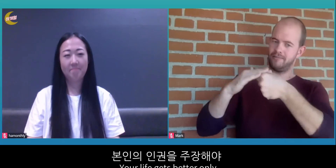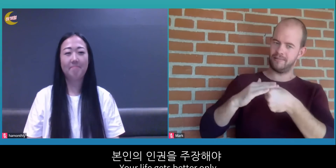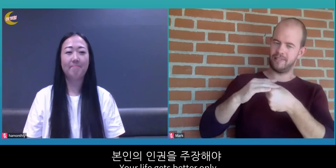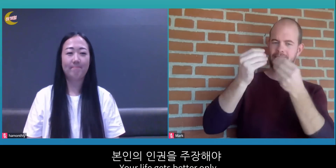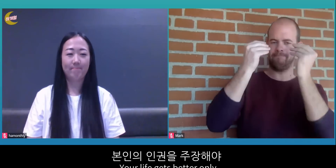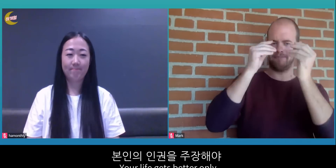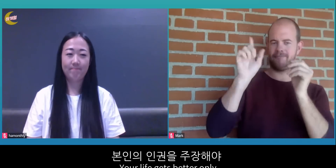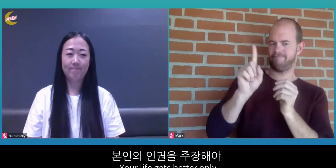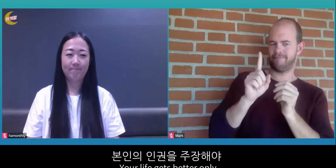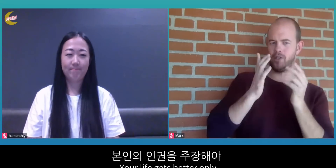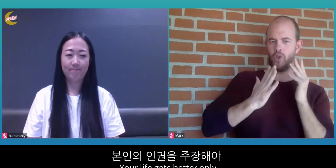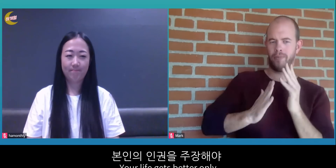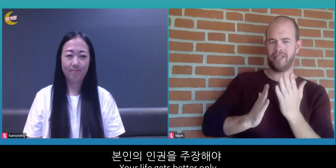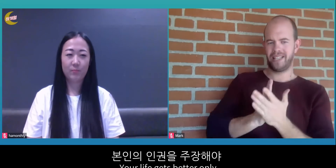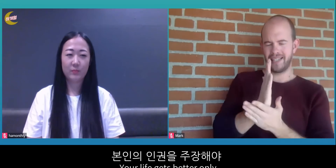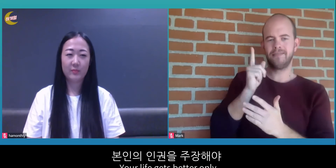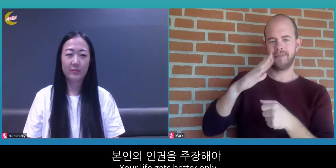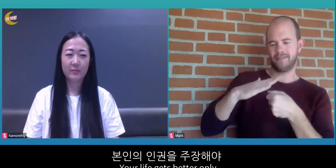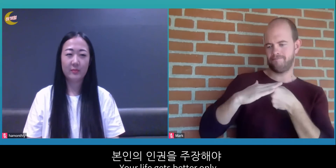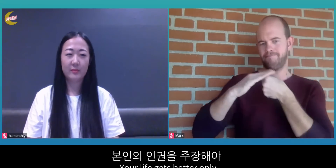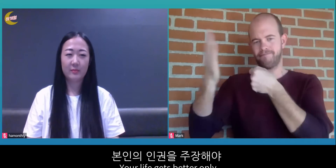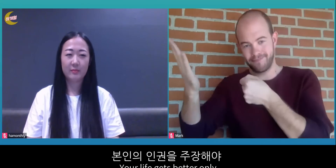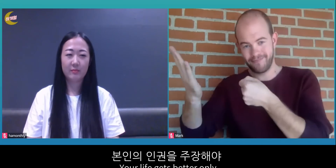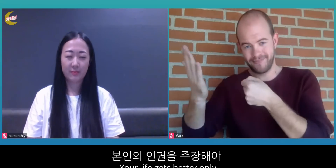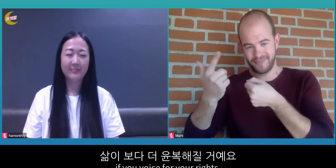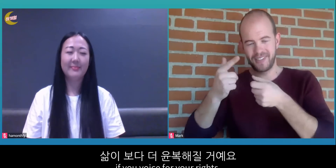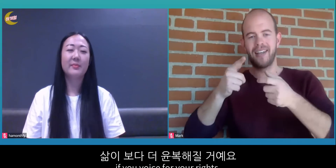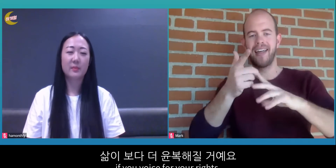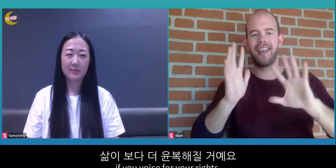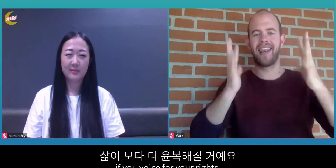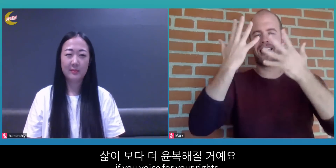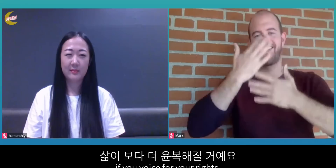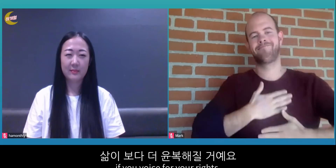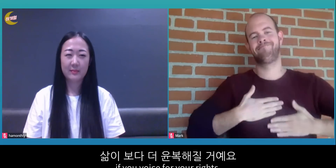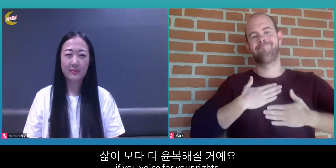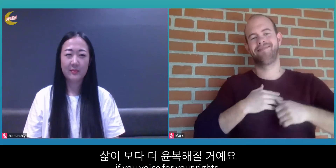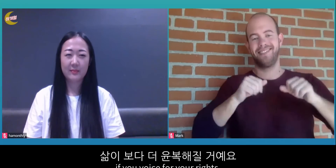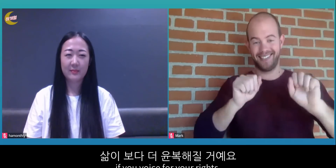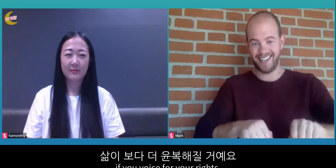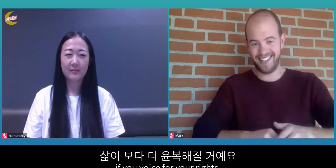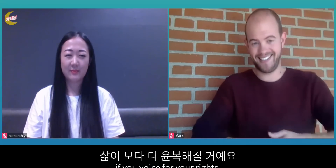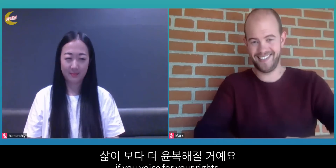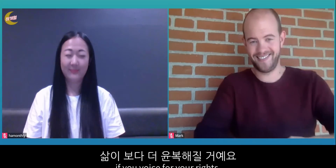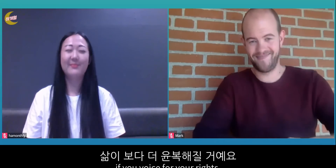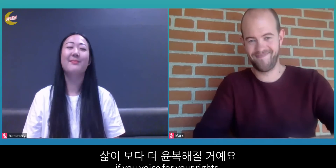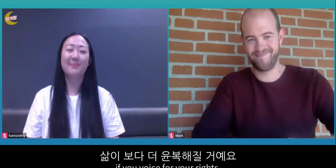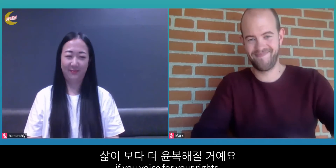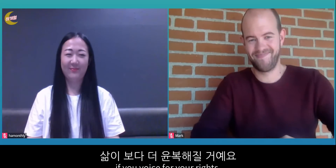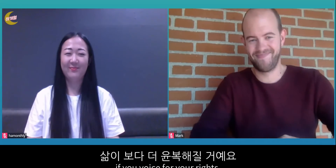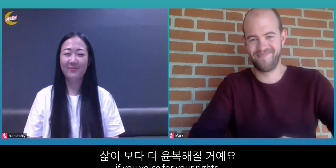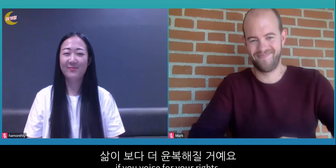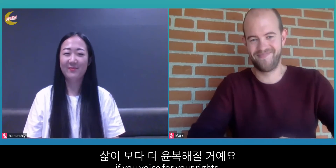あなたが自分の権利を主張する場合にのみ、あなたの人生は良くなります。